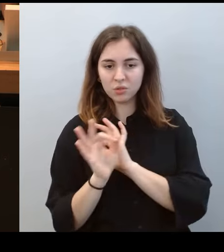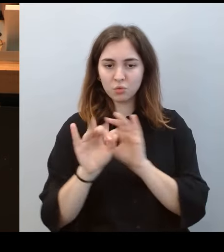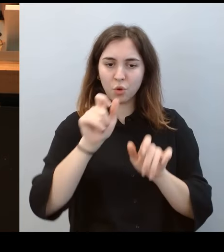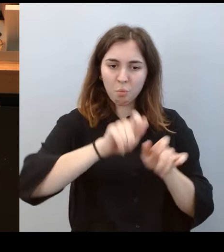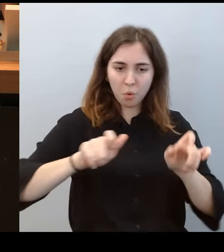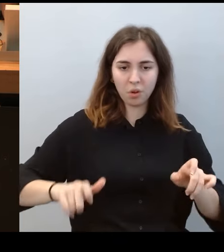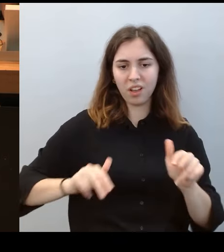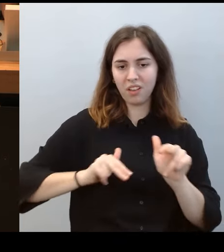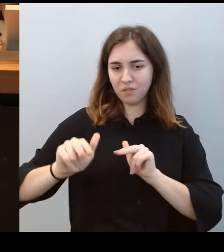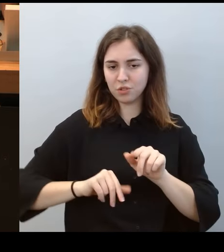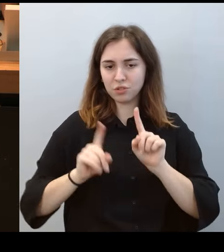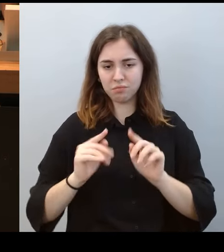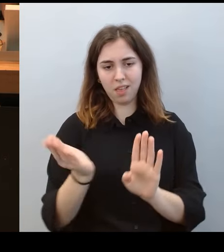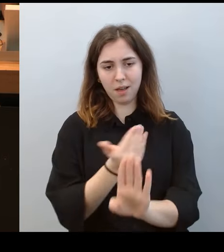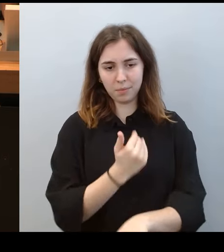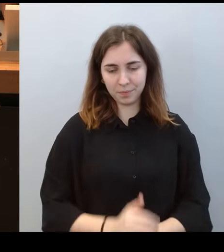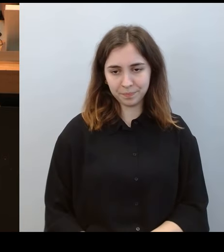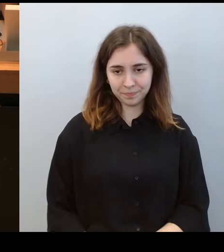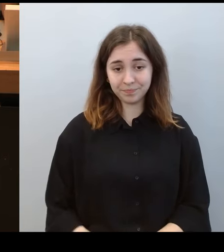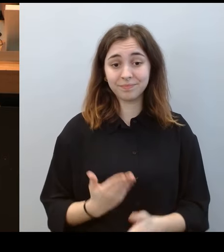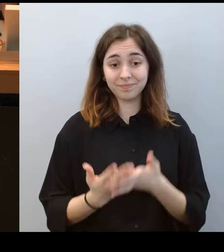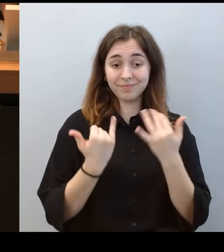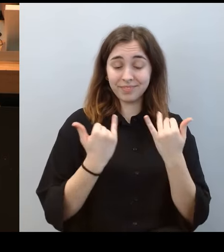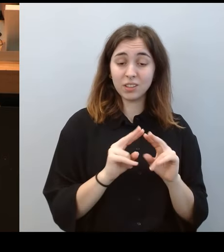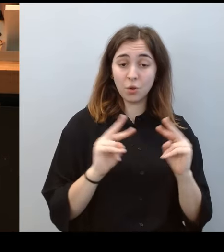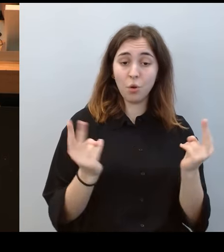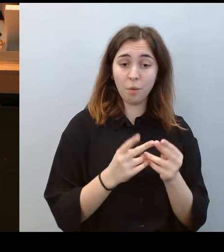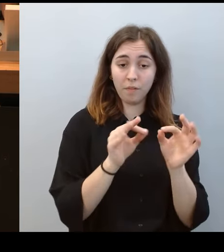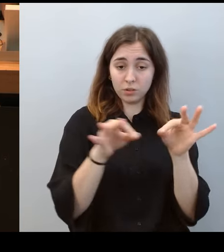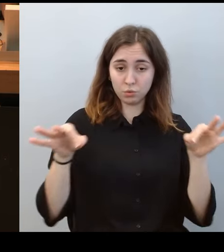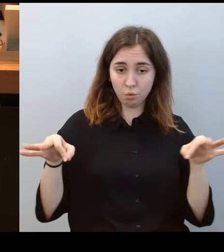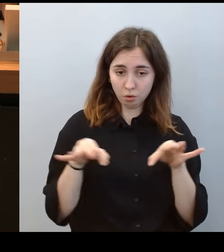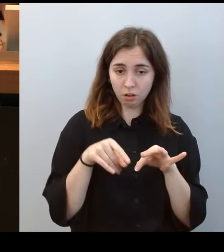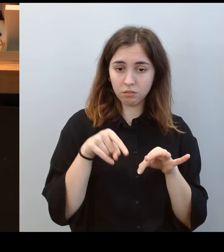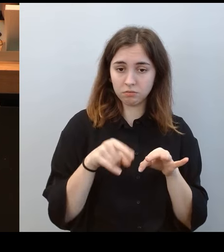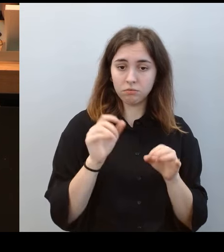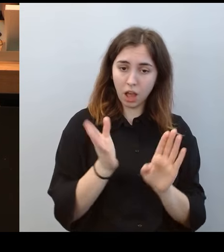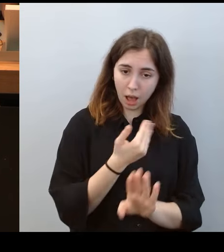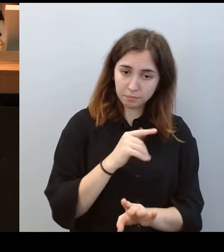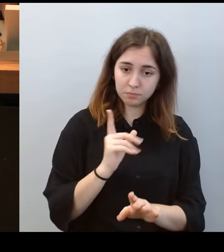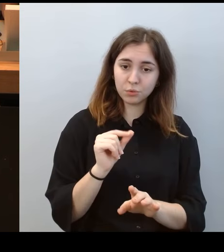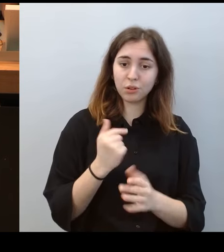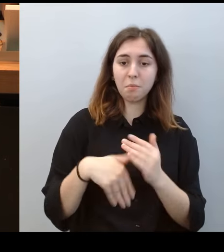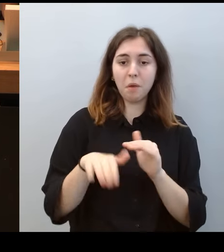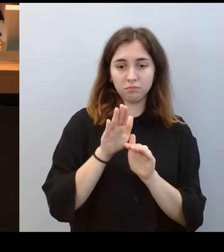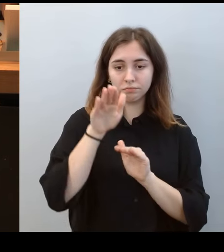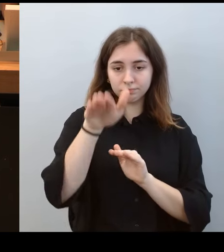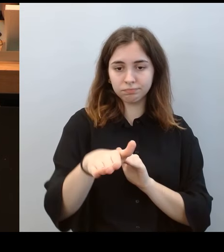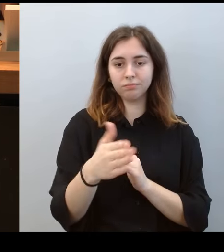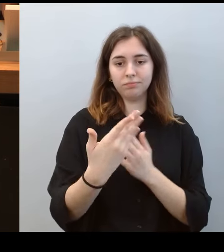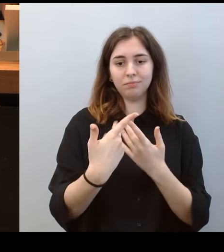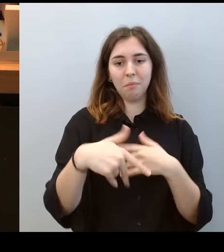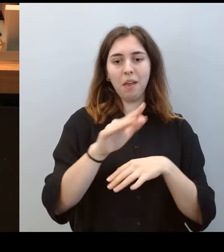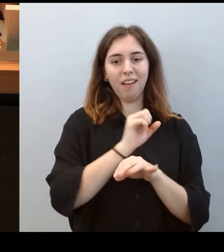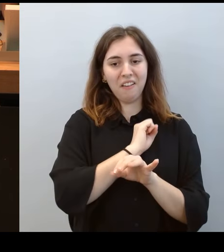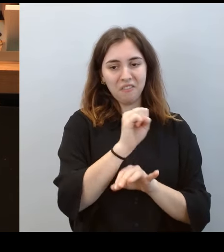Durch die Abschaffung der Umweltzone können wir einen Schritt hin zu einem schlankeren, effizienteren Staat machen, der sein